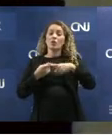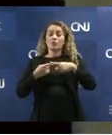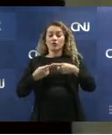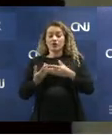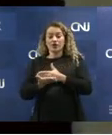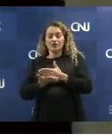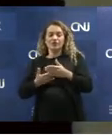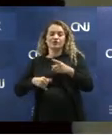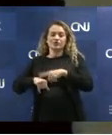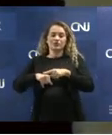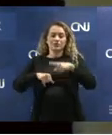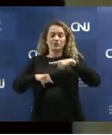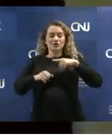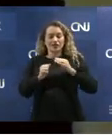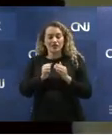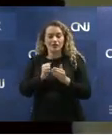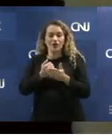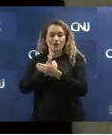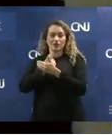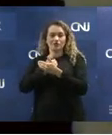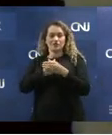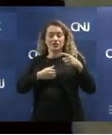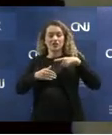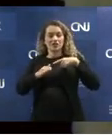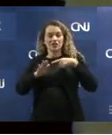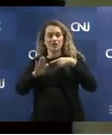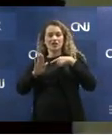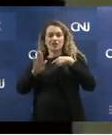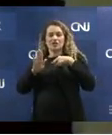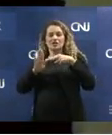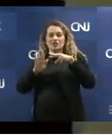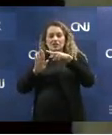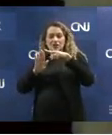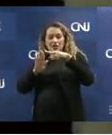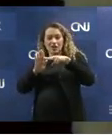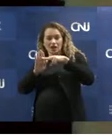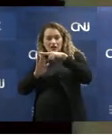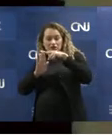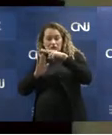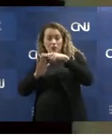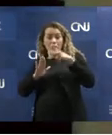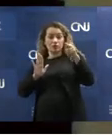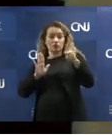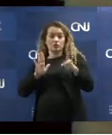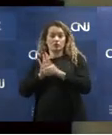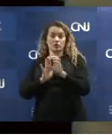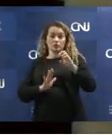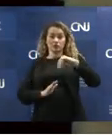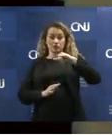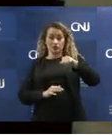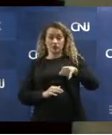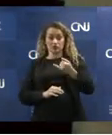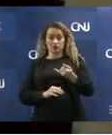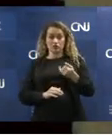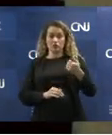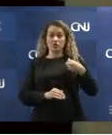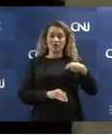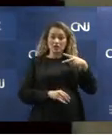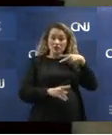houve o acolhimento das normas impostas pelo próprio CNJ. Então, nessa perspectiva,